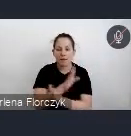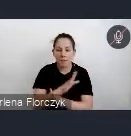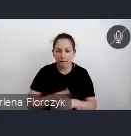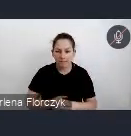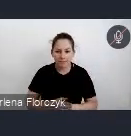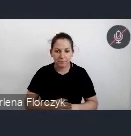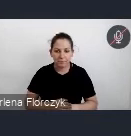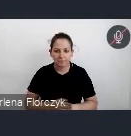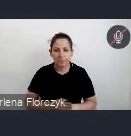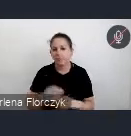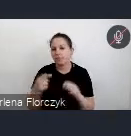i tutaj...